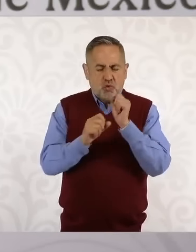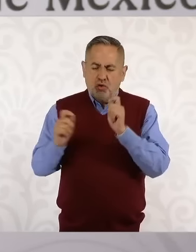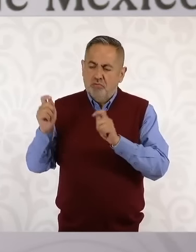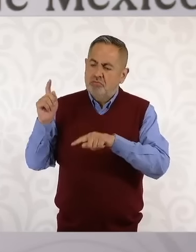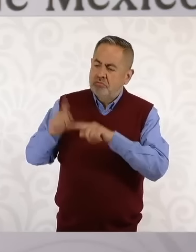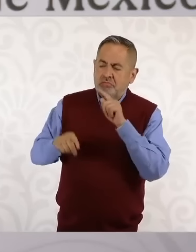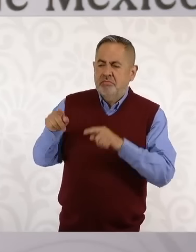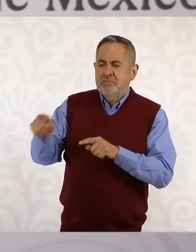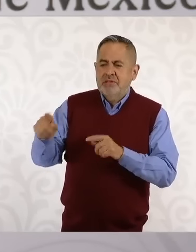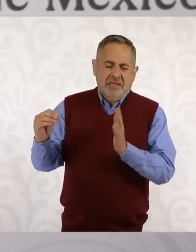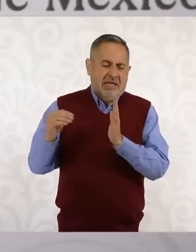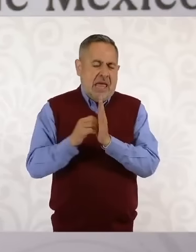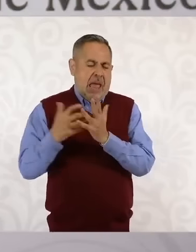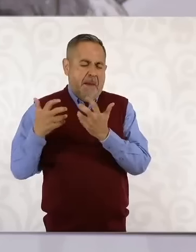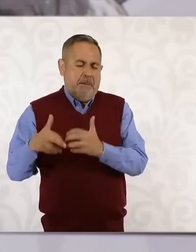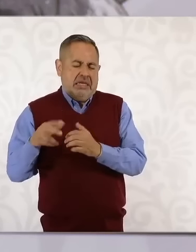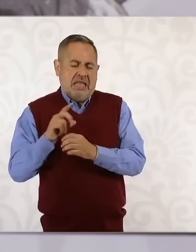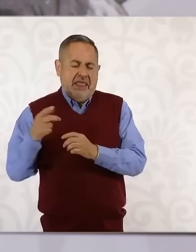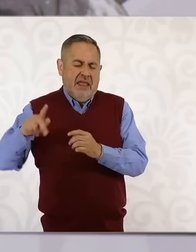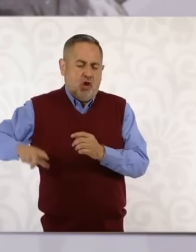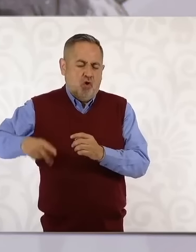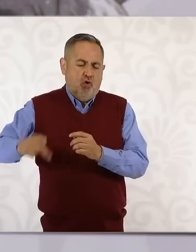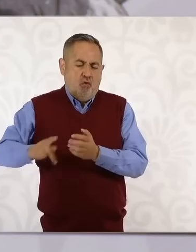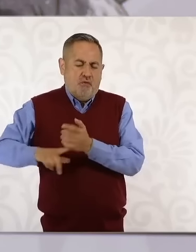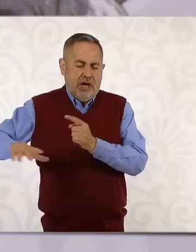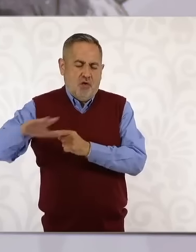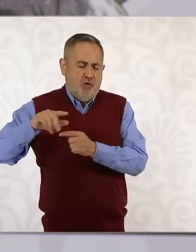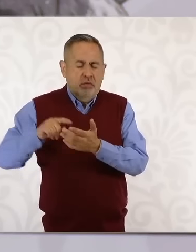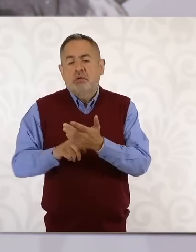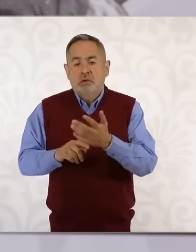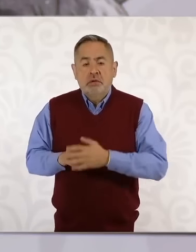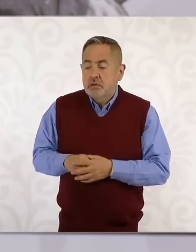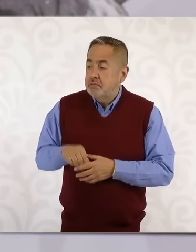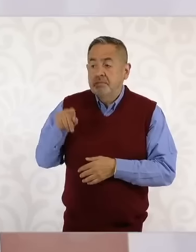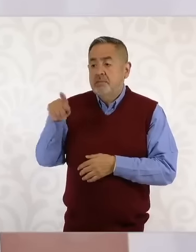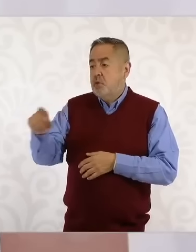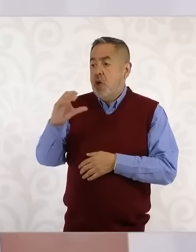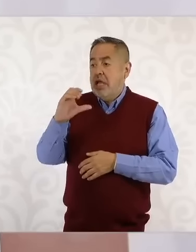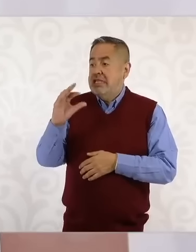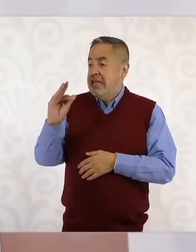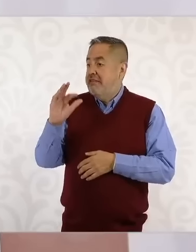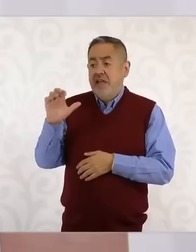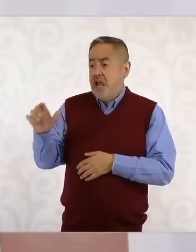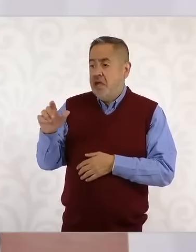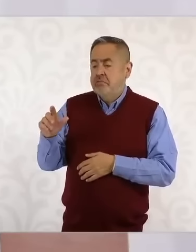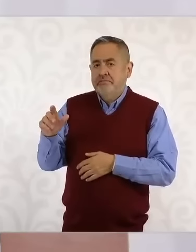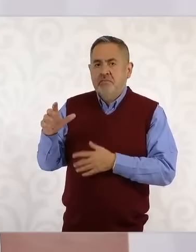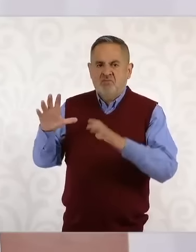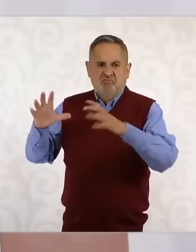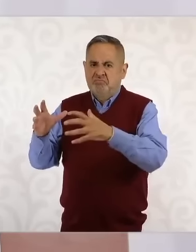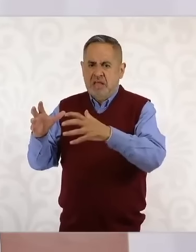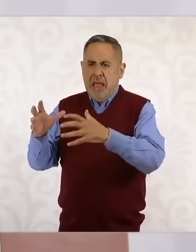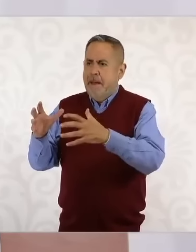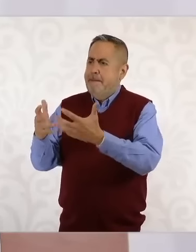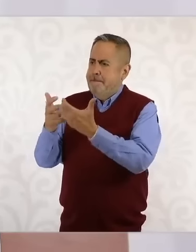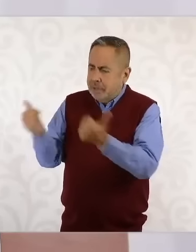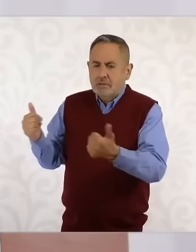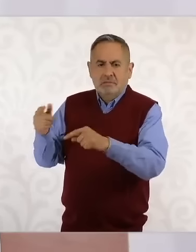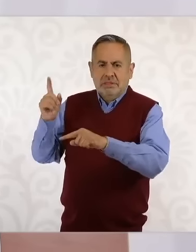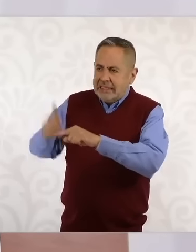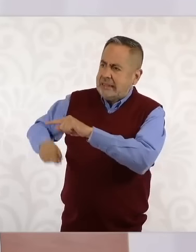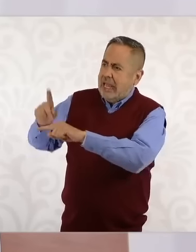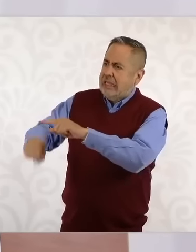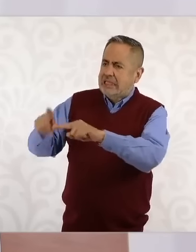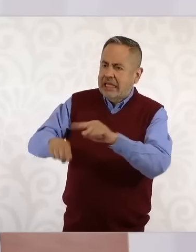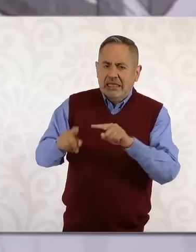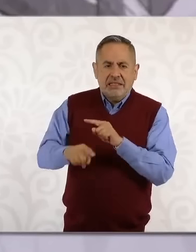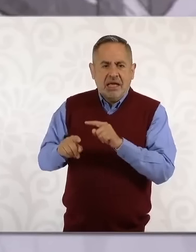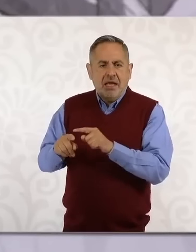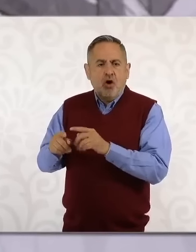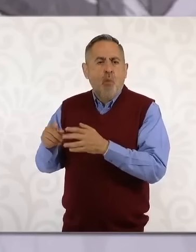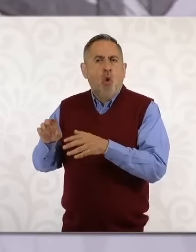productiva del Estado. Obligan a CFE a dividirse en pedacitos. Antes era una empresa integrada.